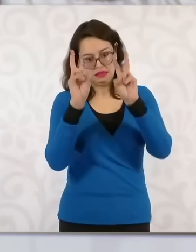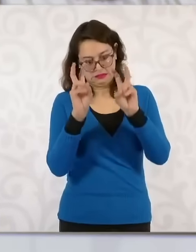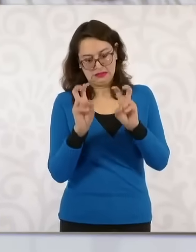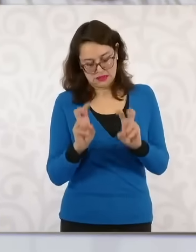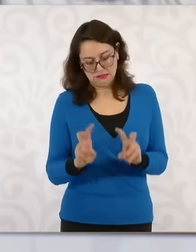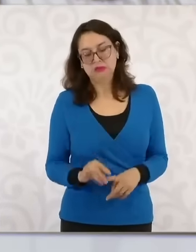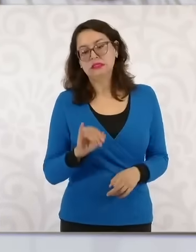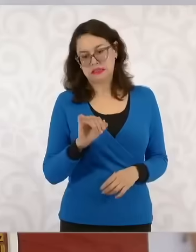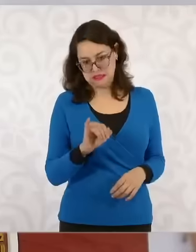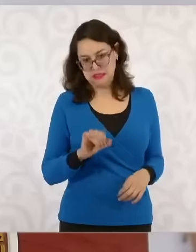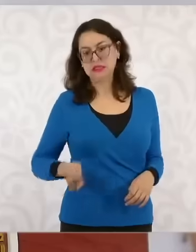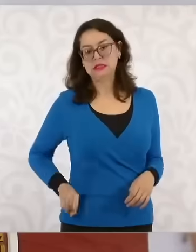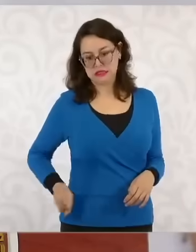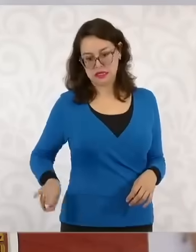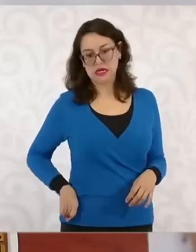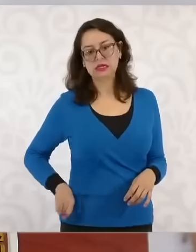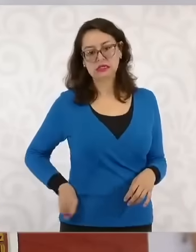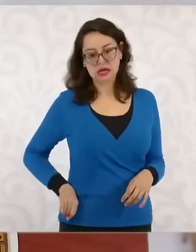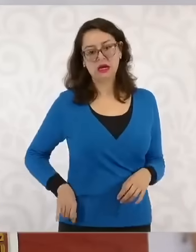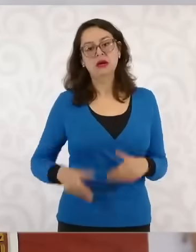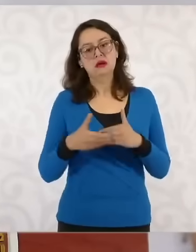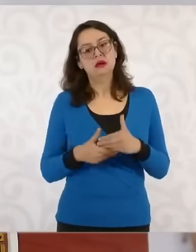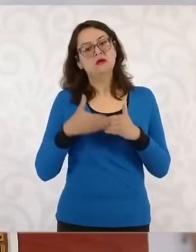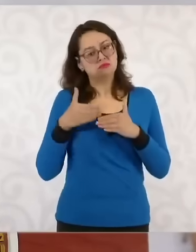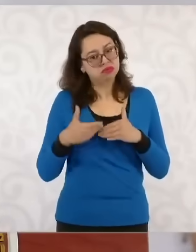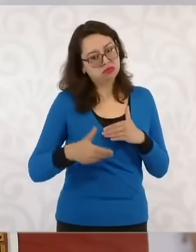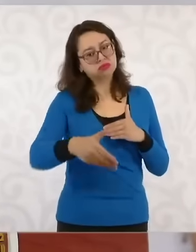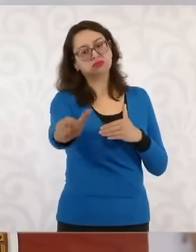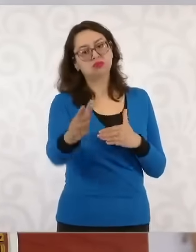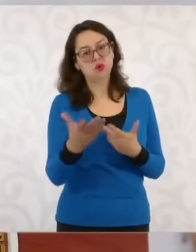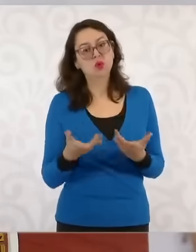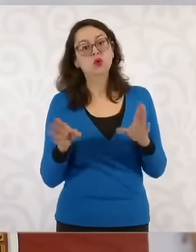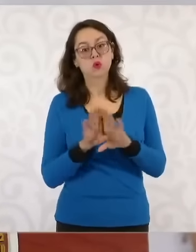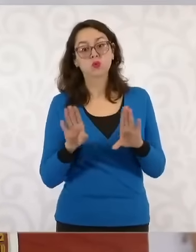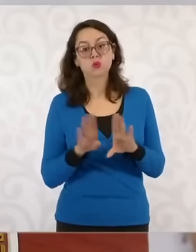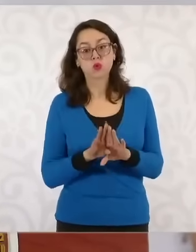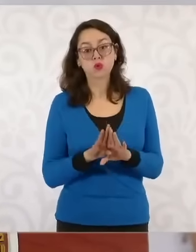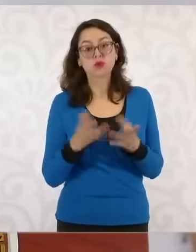interesa mucho hacia delante, o sea, garantizar que muchas carpetas de investigación que están